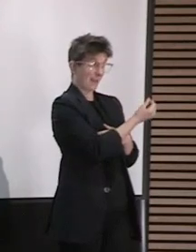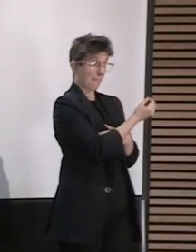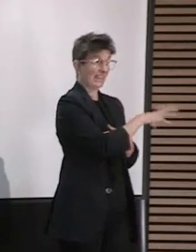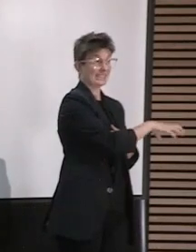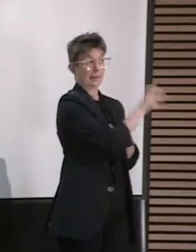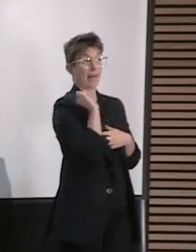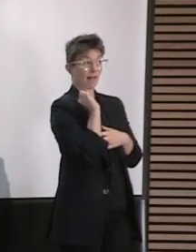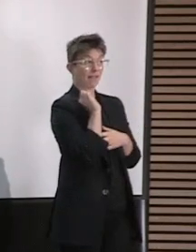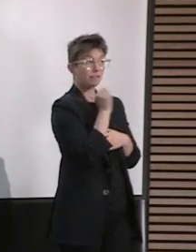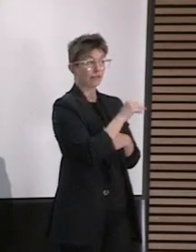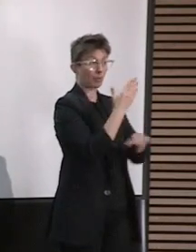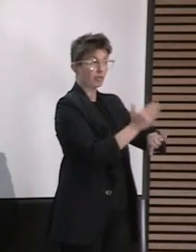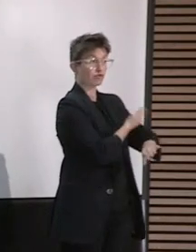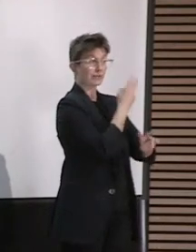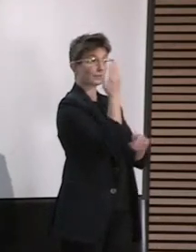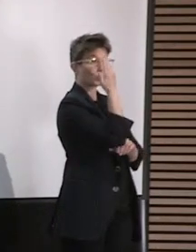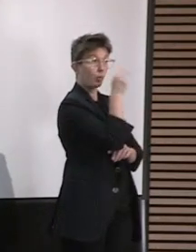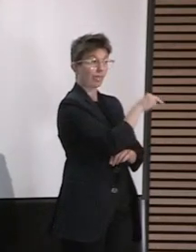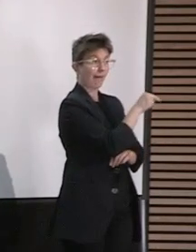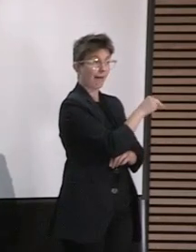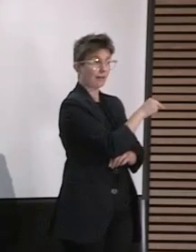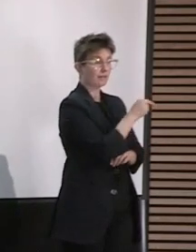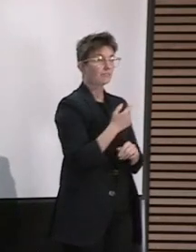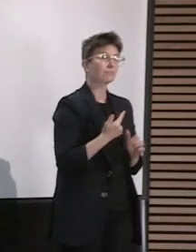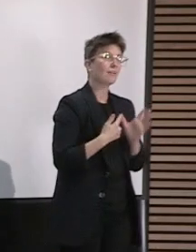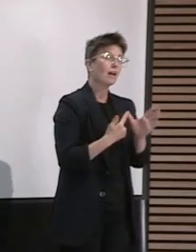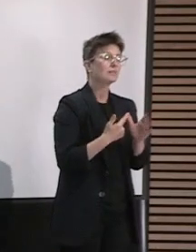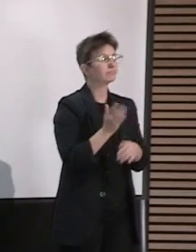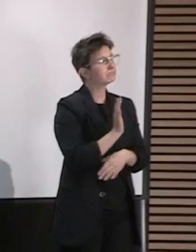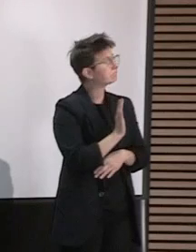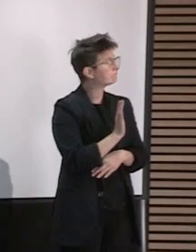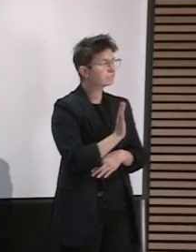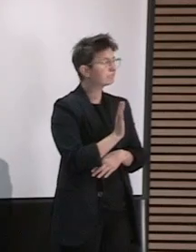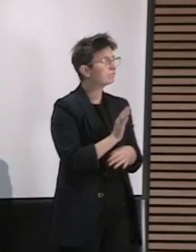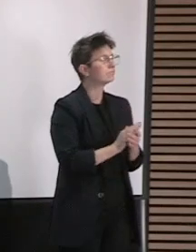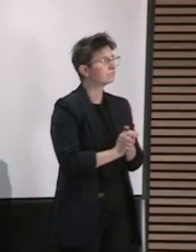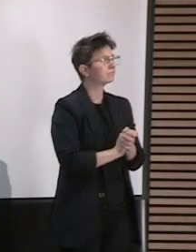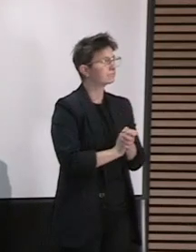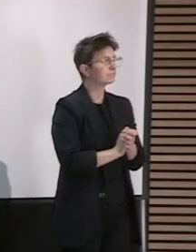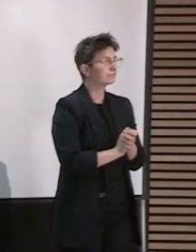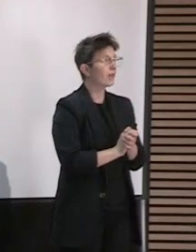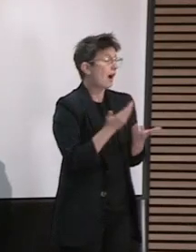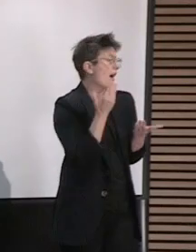ahau, he tino whakapehapeha ki o maatau rekoata i roto i te whakapaunga Hei atu ano, kei reira tetahi ao ko tera putea hei